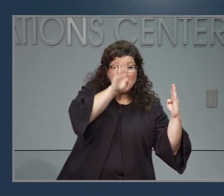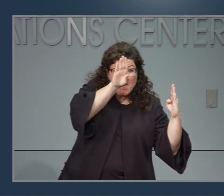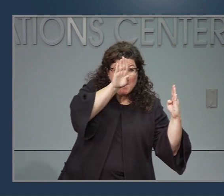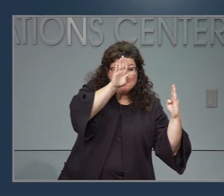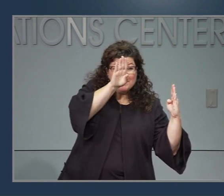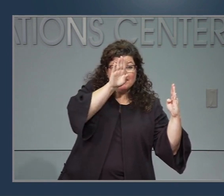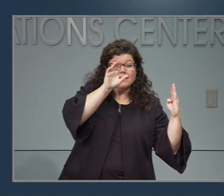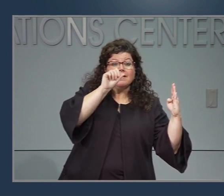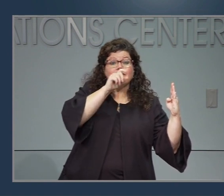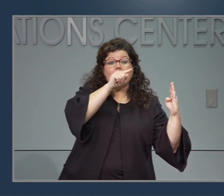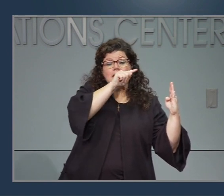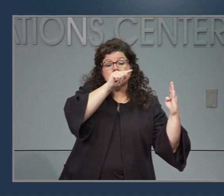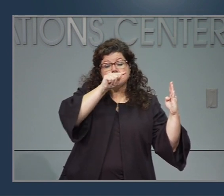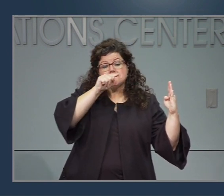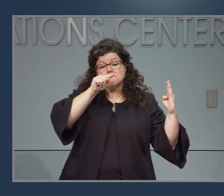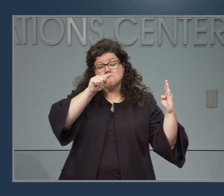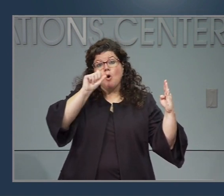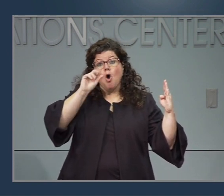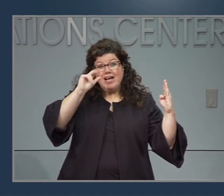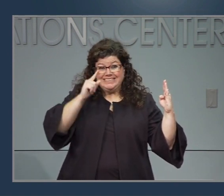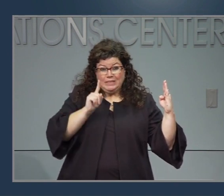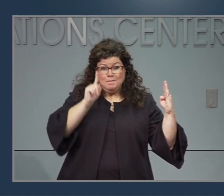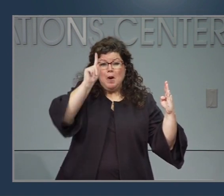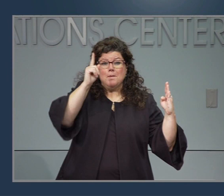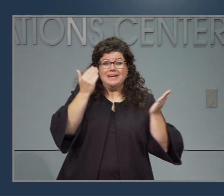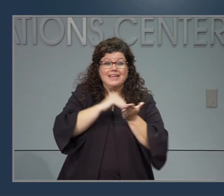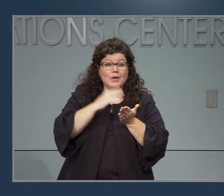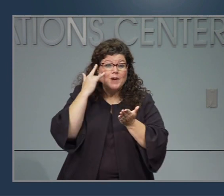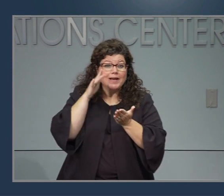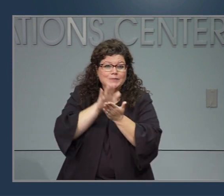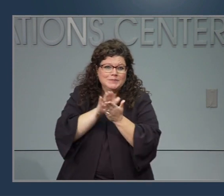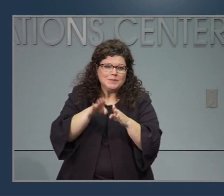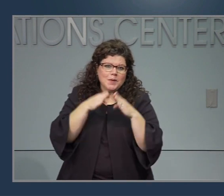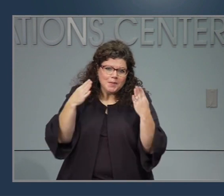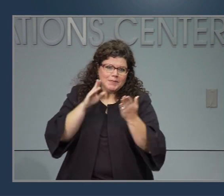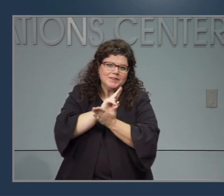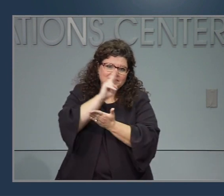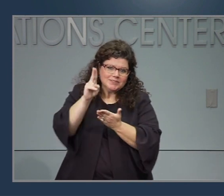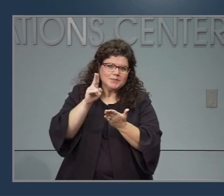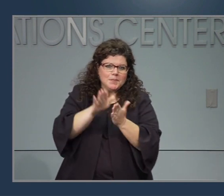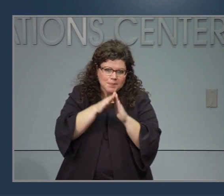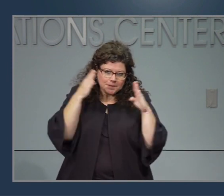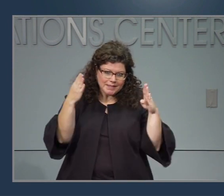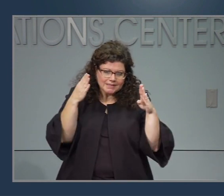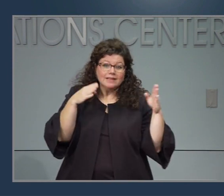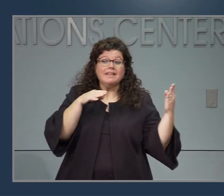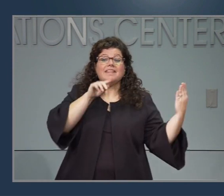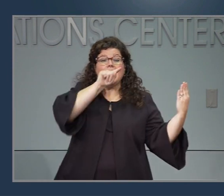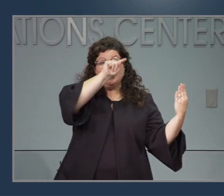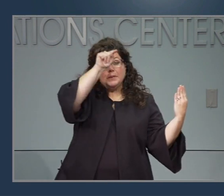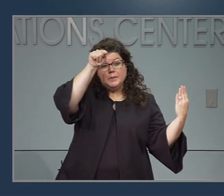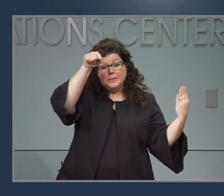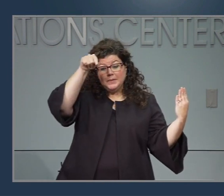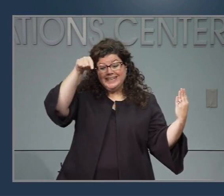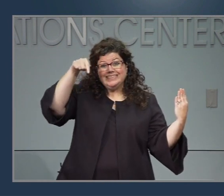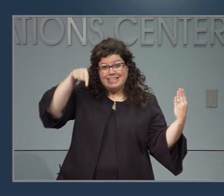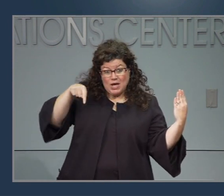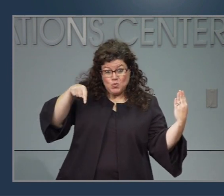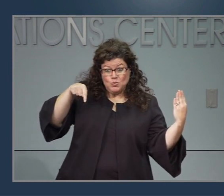en casos en julio, y luego una pequeña han cenar agosto por la respeto por la apertura de Universidades y colegios,